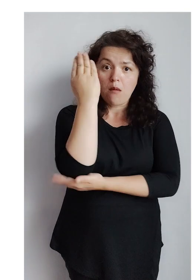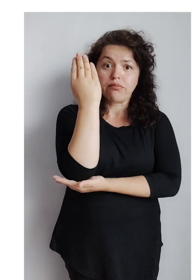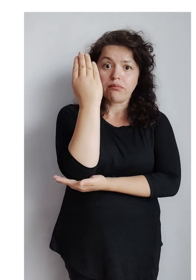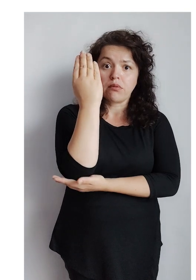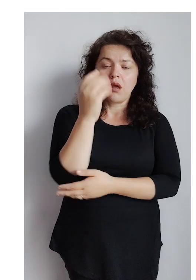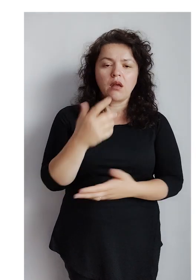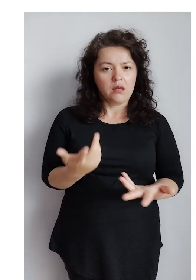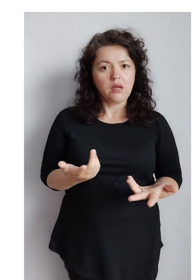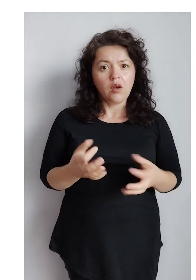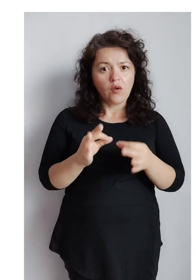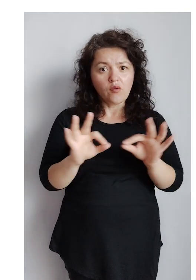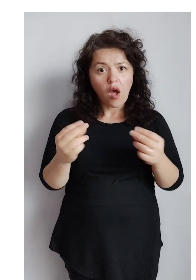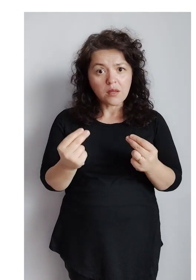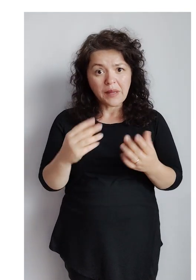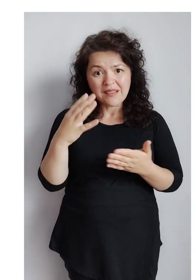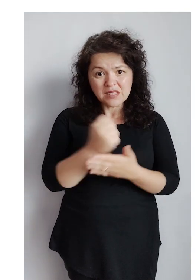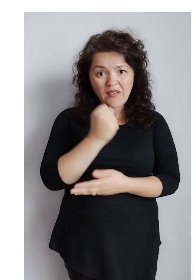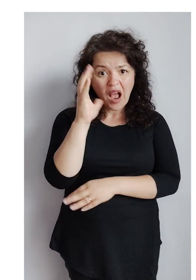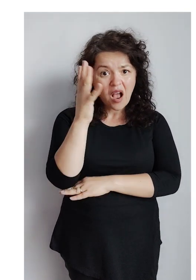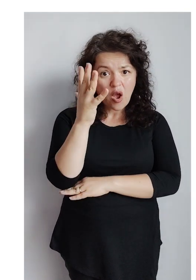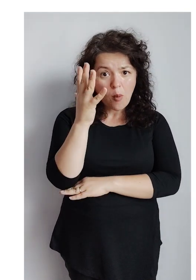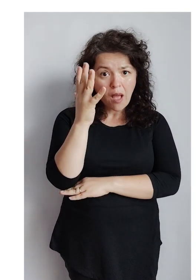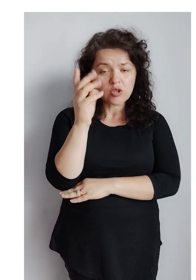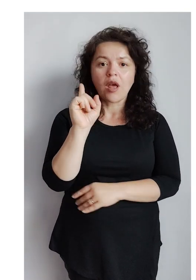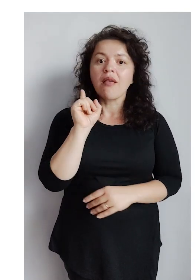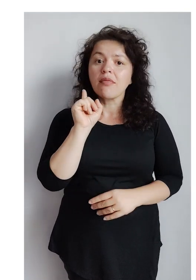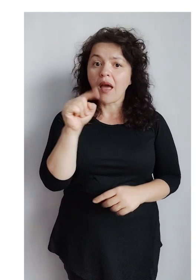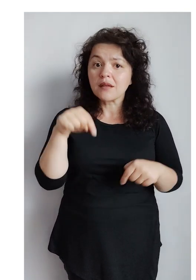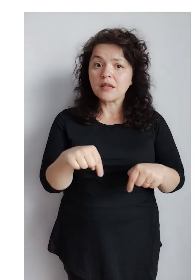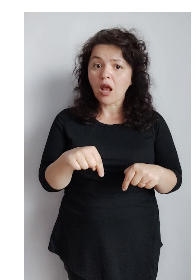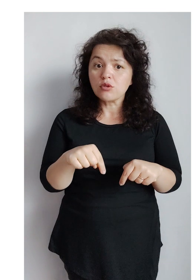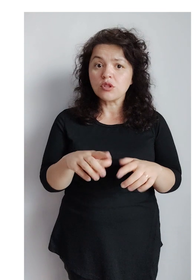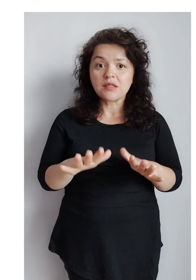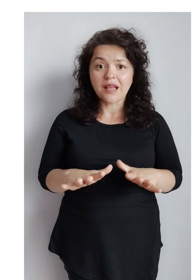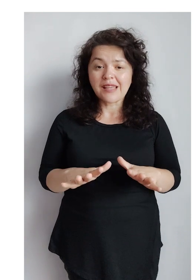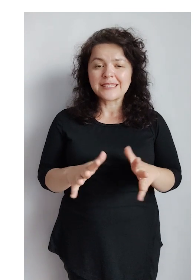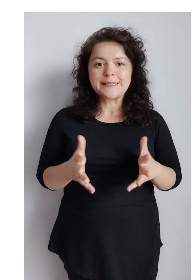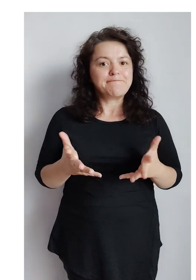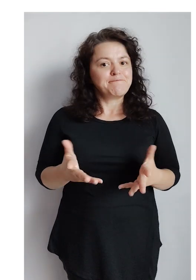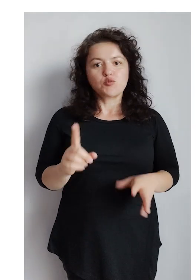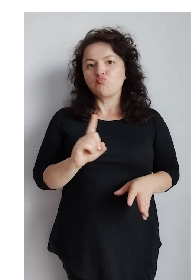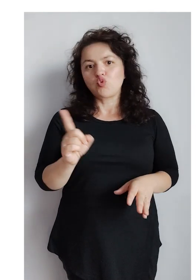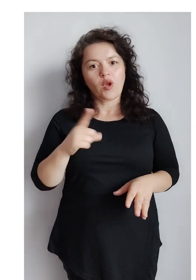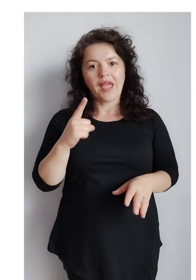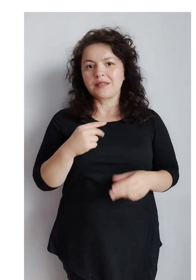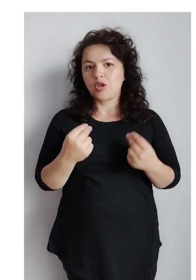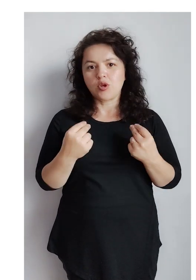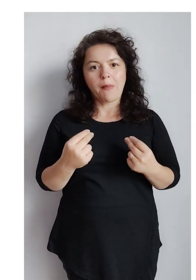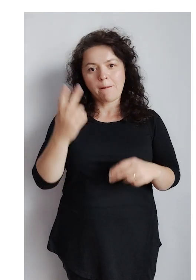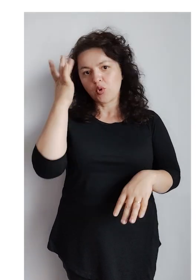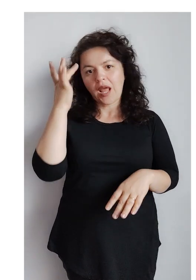Foarte bine pentru mediul, pentru a salva copacii, dar, în acest caz, pare să nu fie cea mai bună idee